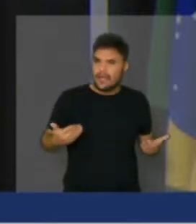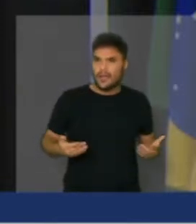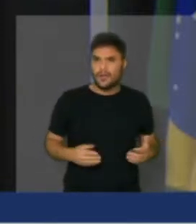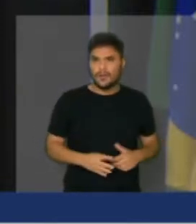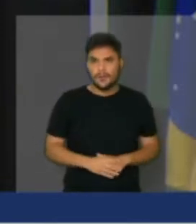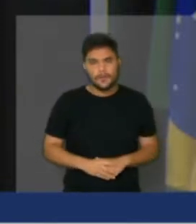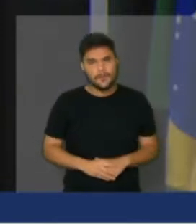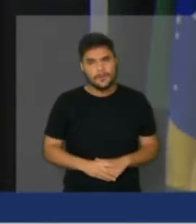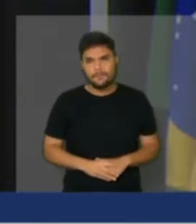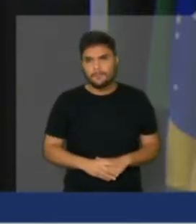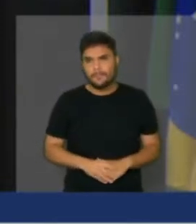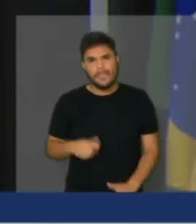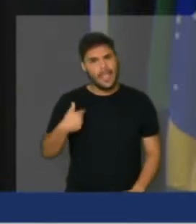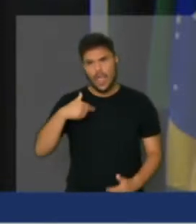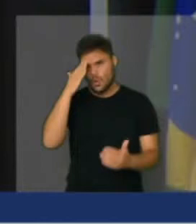ACREDITO NUMA SIMPLES QUEDA. EU SOU UMA MULHER EXTREMAMENTE